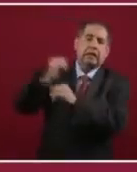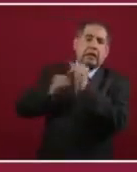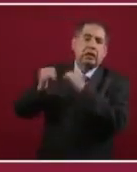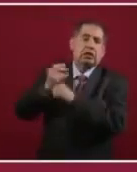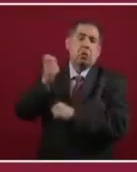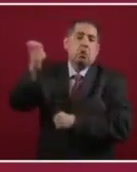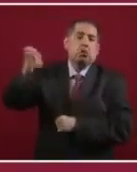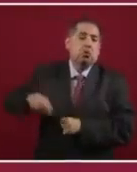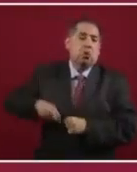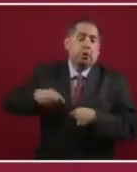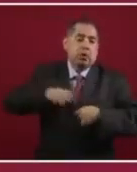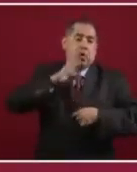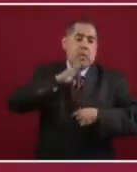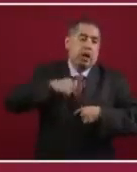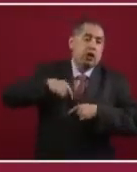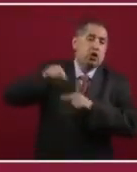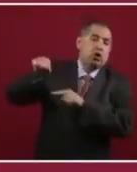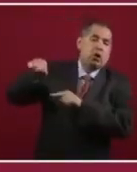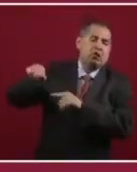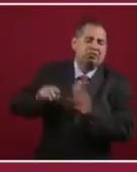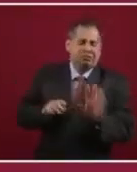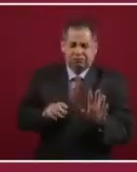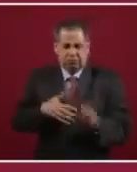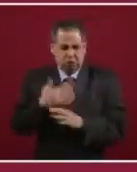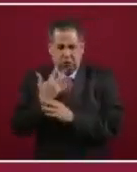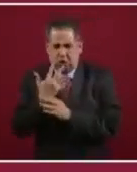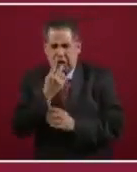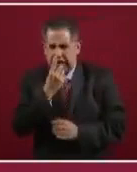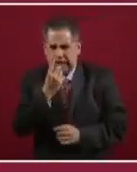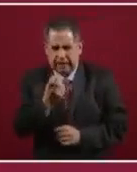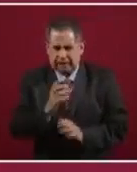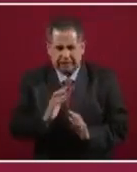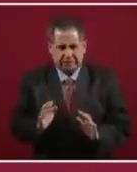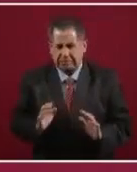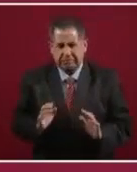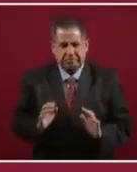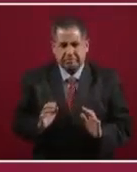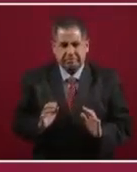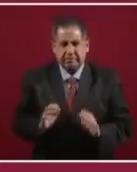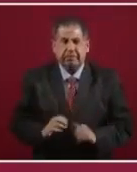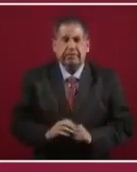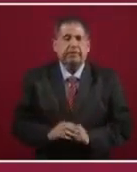a factores externos.